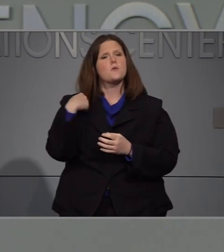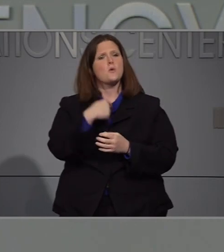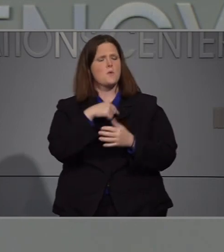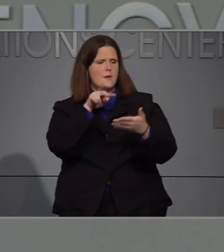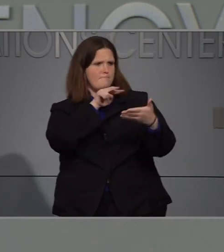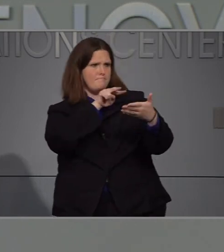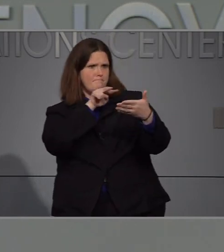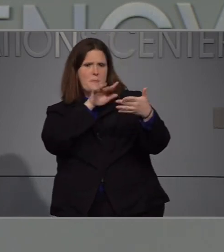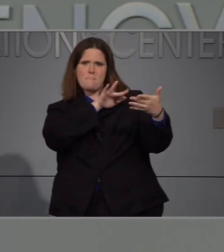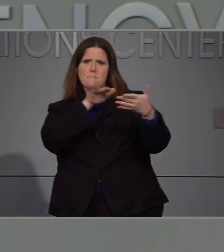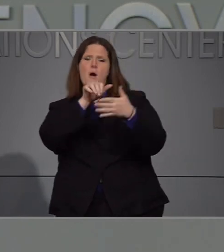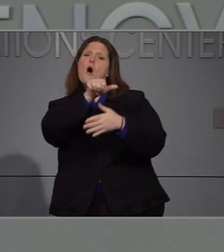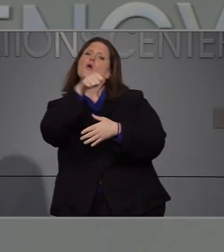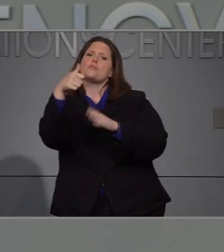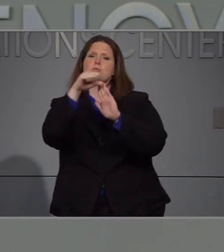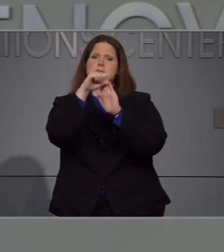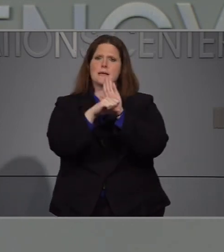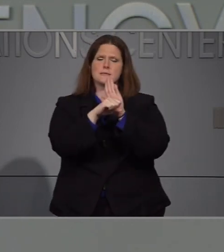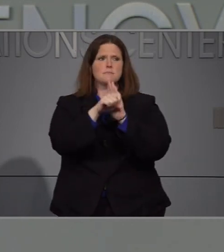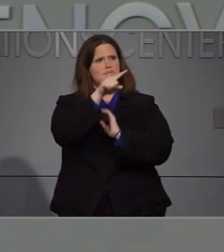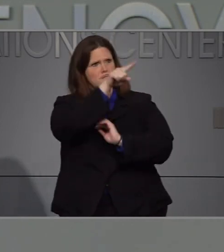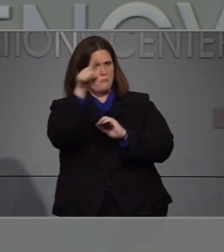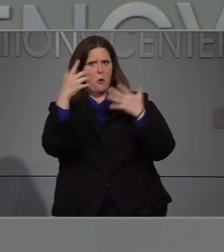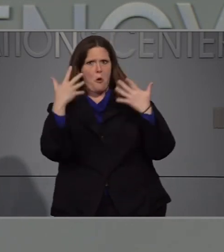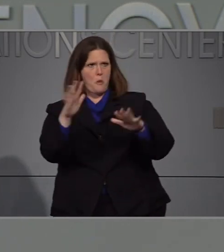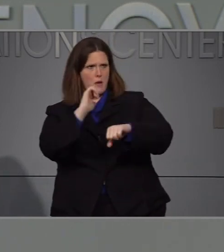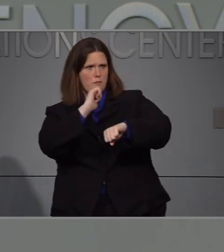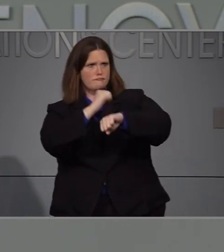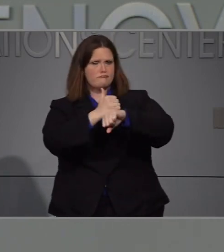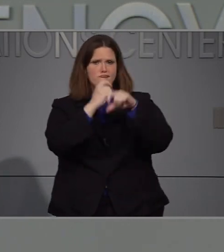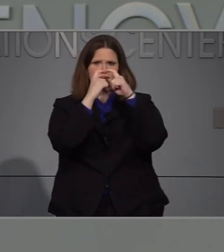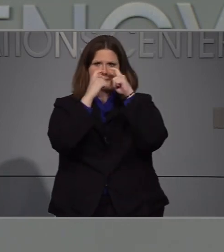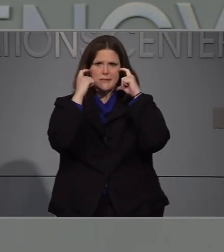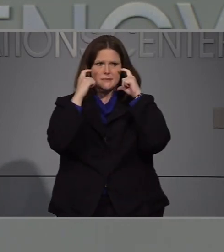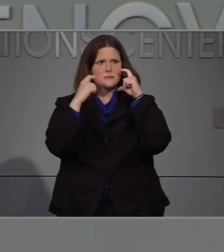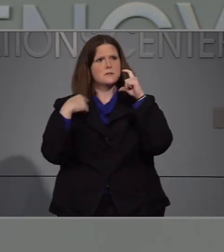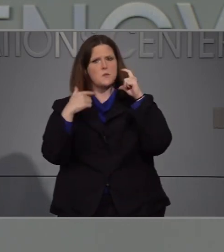impacto que tiene el uso de cubrebocas en otros estados creo que pues te puede tener un